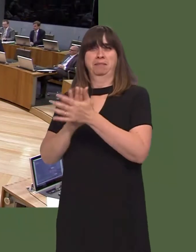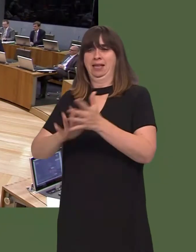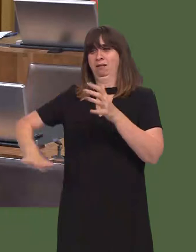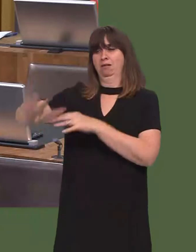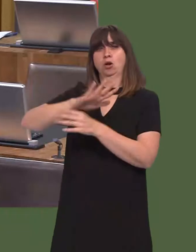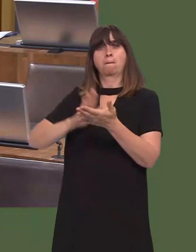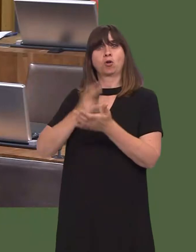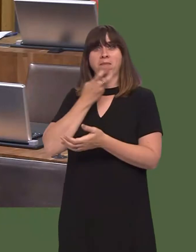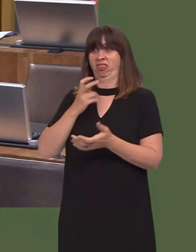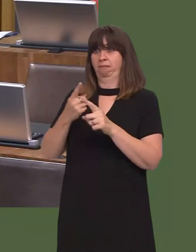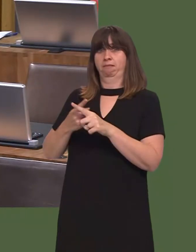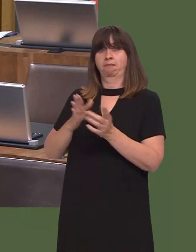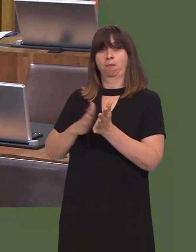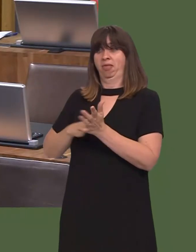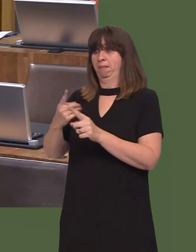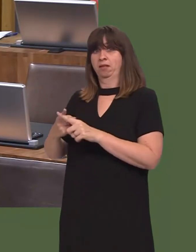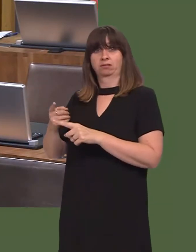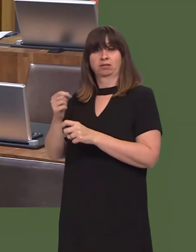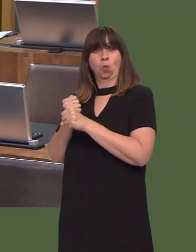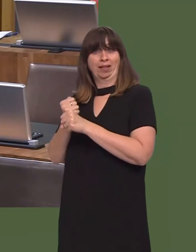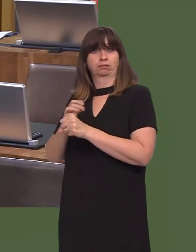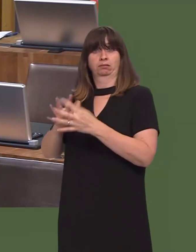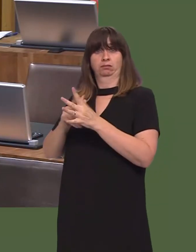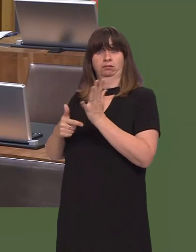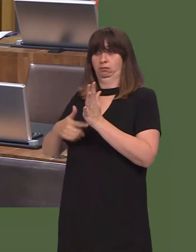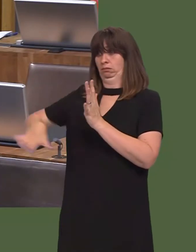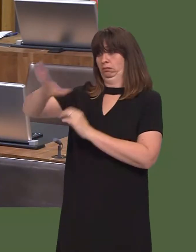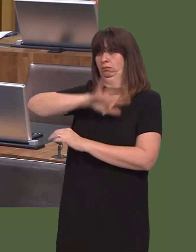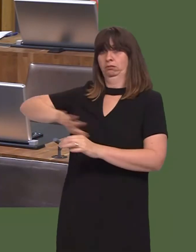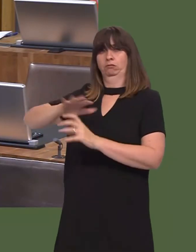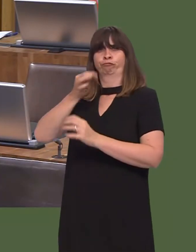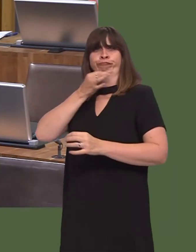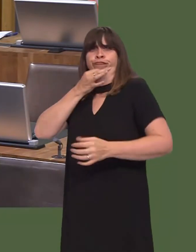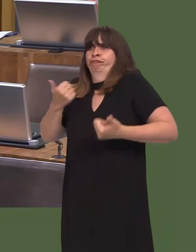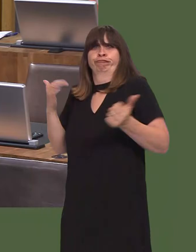for the people of Monmouth and, of course, the former county of Gwent. And that, of course,